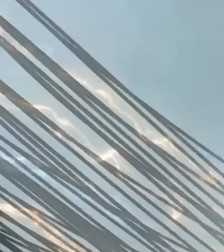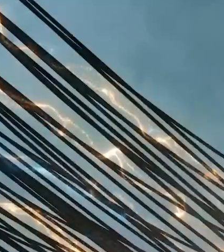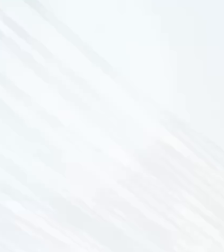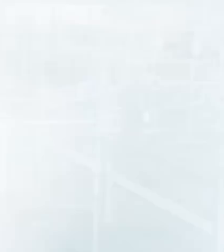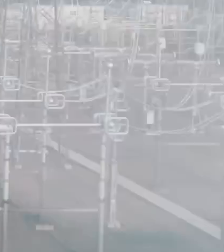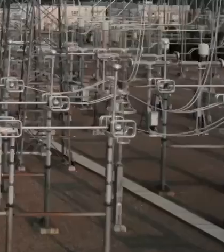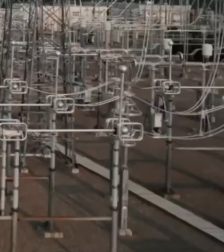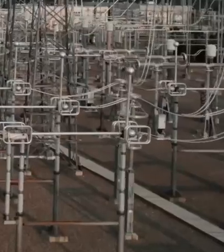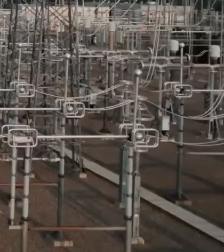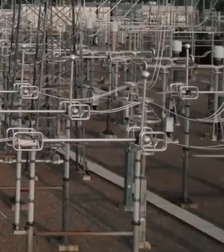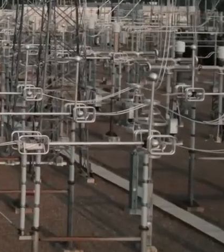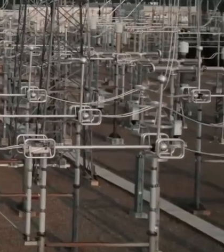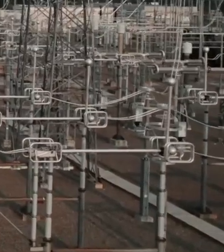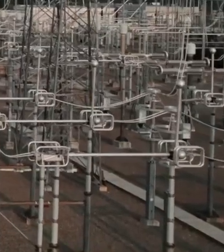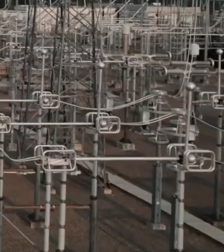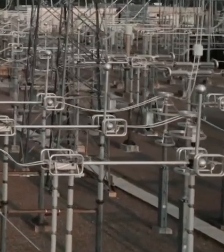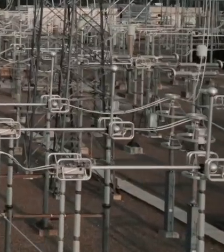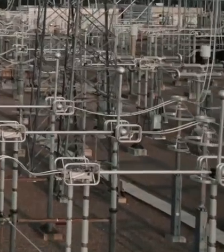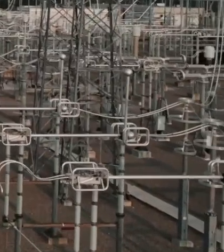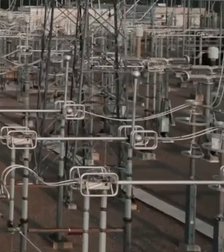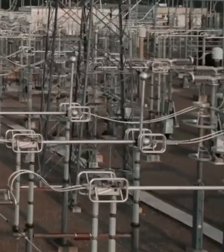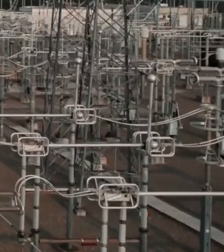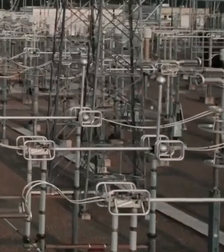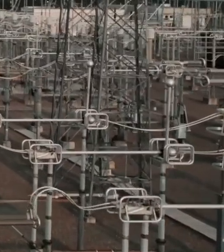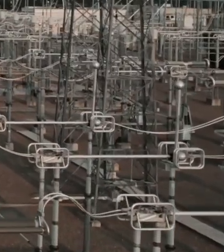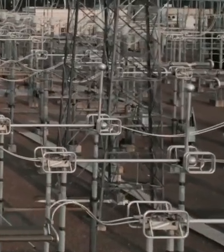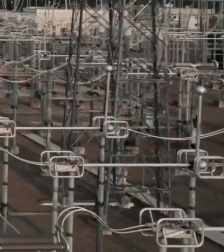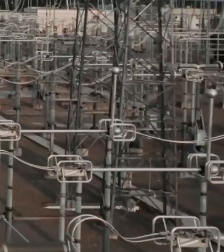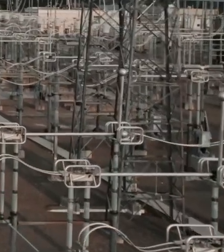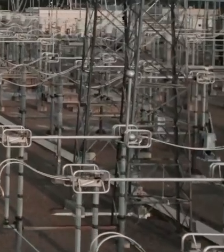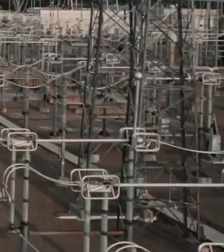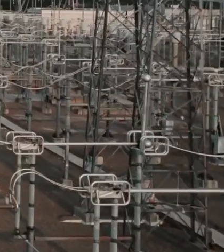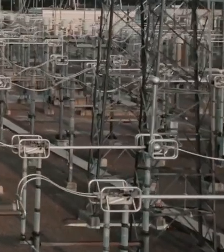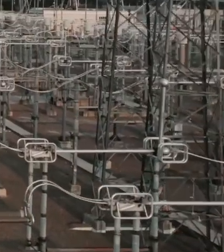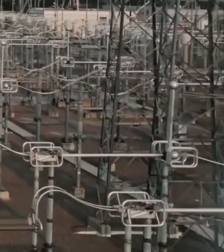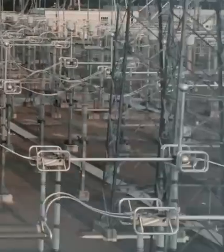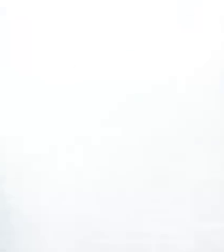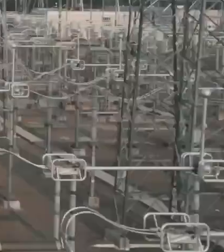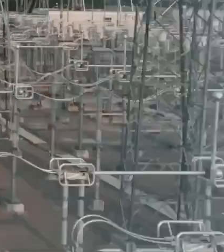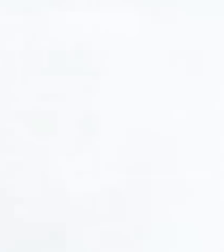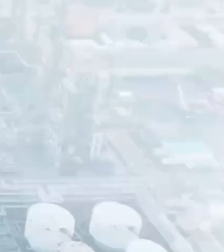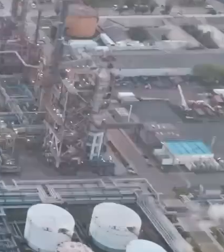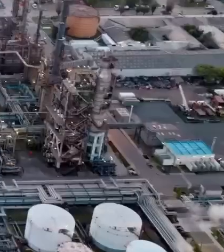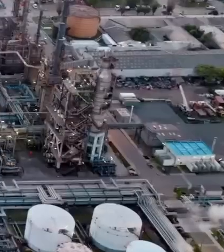se mantiene una parte de producción privada pero se fortalecen las empresas públicas es